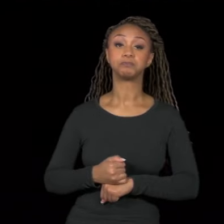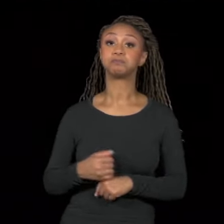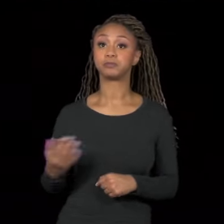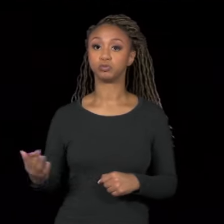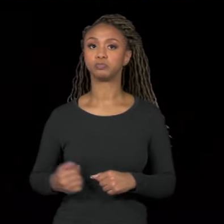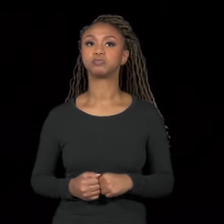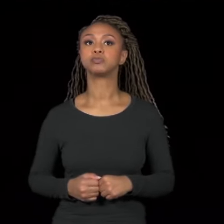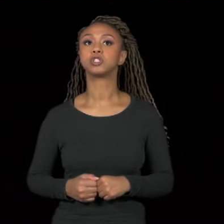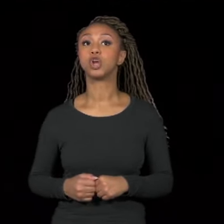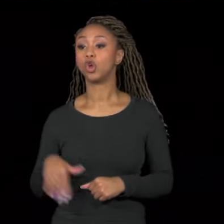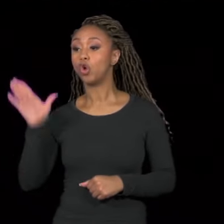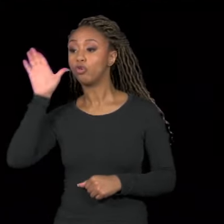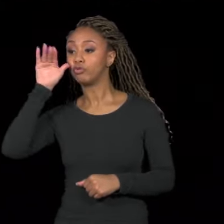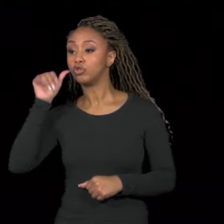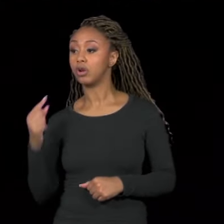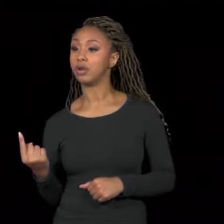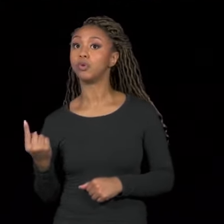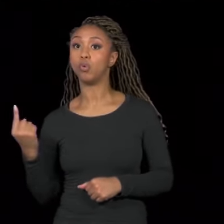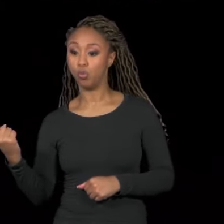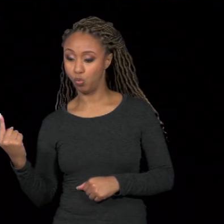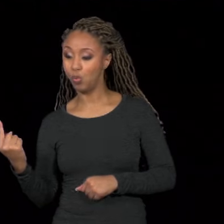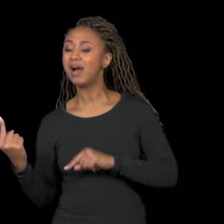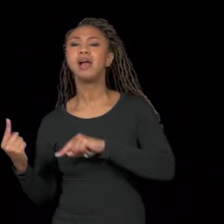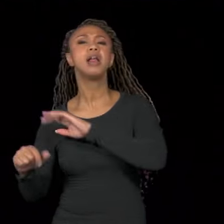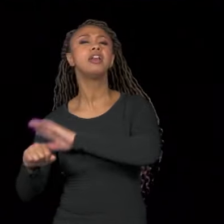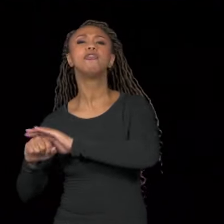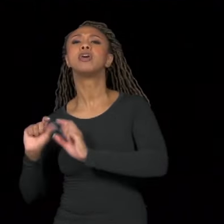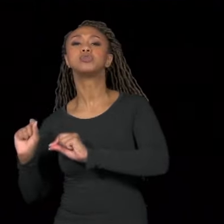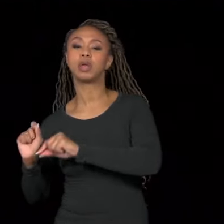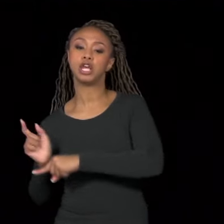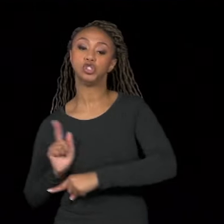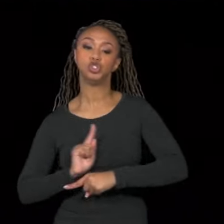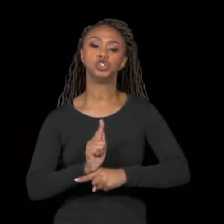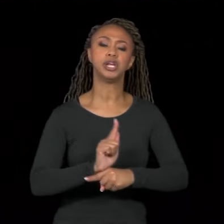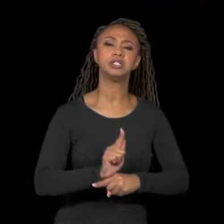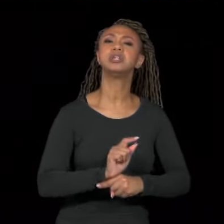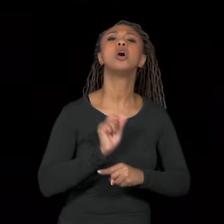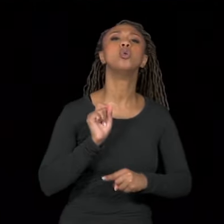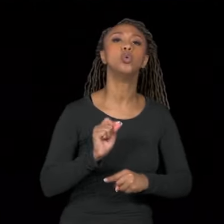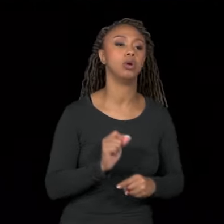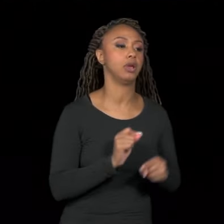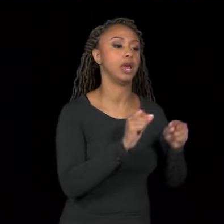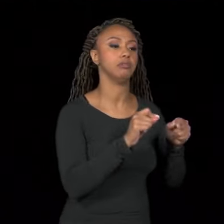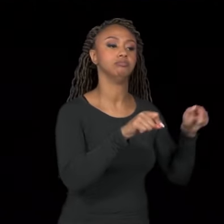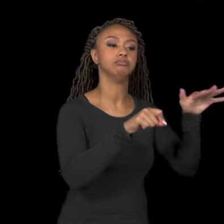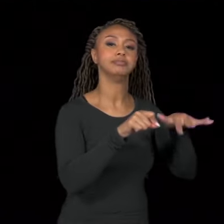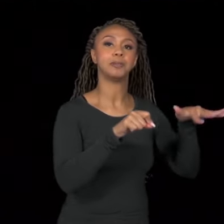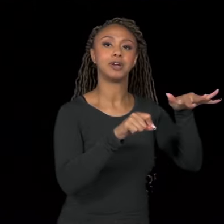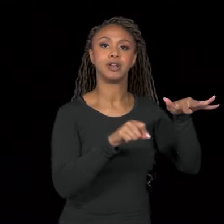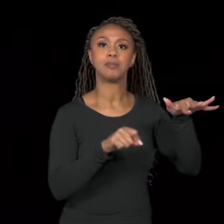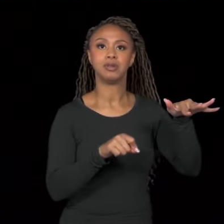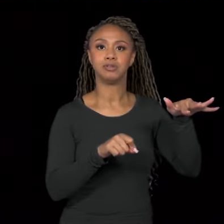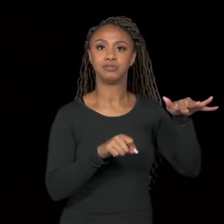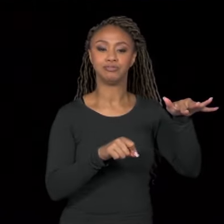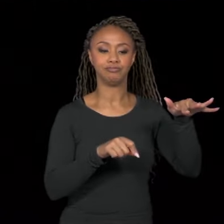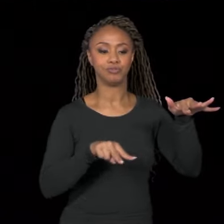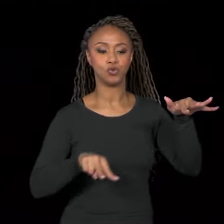DEPARTAMENTO E UM DEPARTAMENTO É GERENCIADO POR UM FUNCIONÁRIO. ENTÃO, UM FUNCIONÁRIO PODE